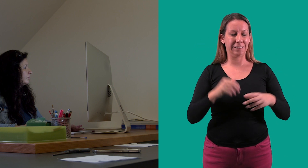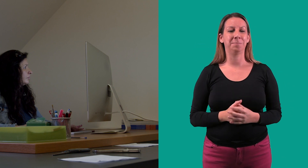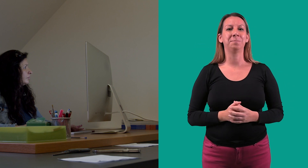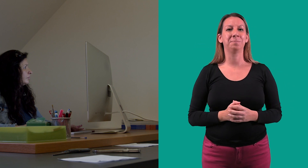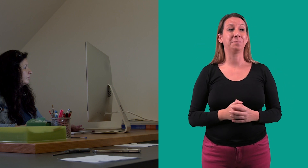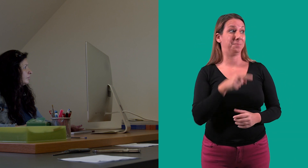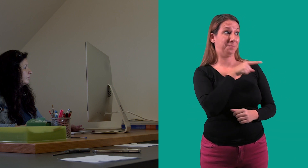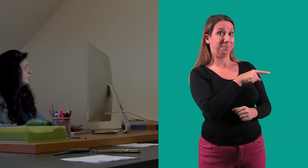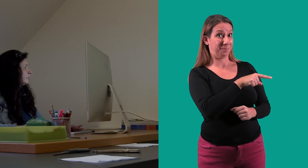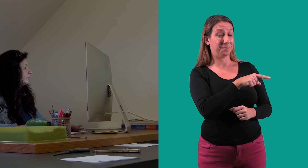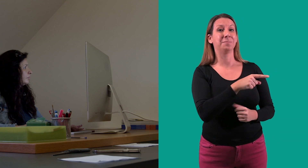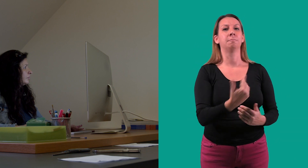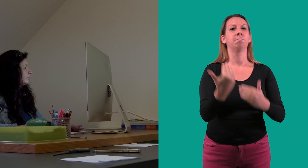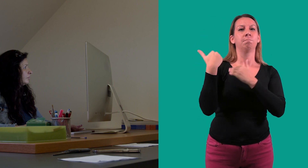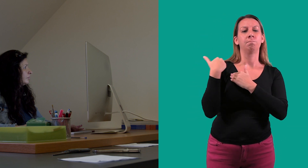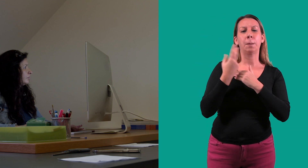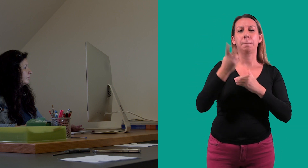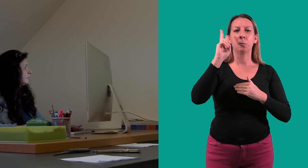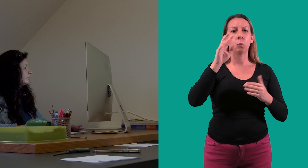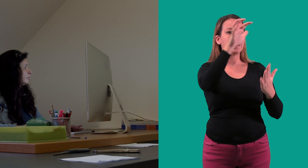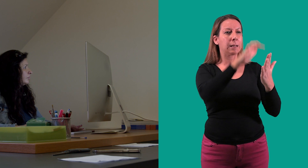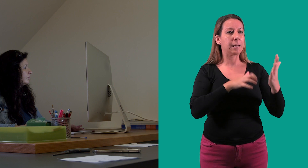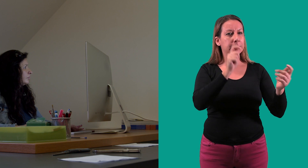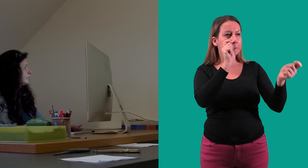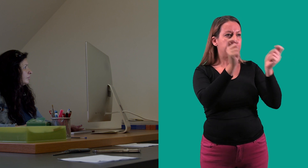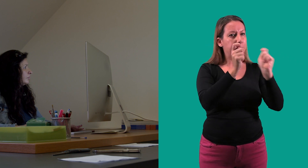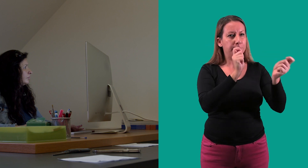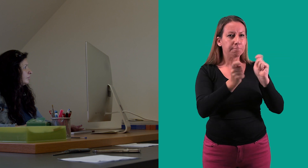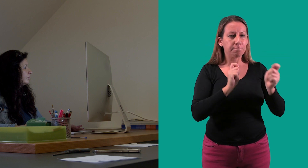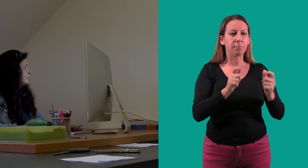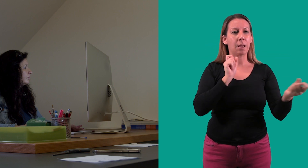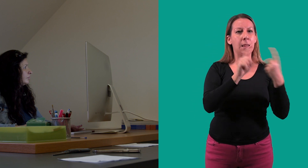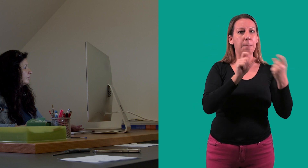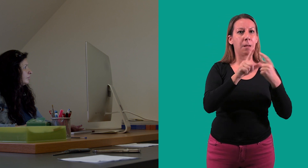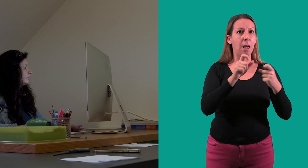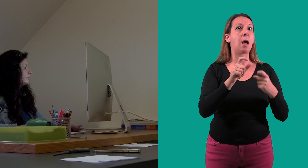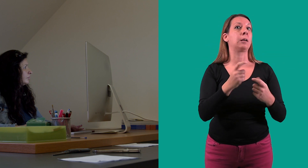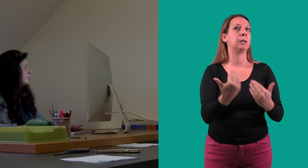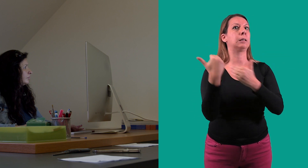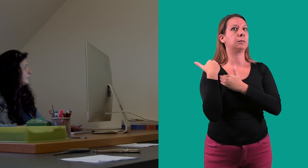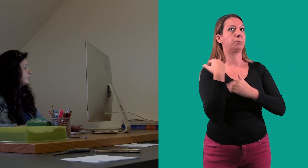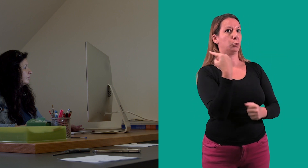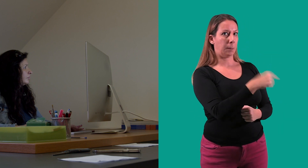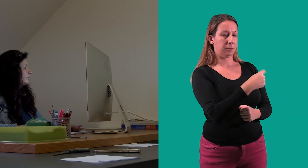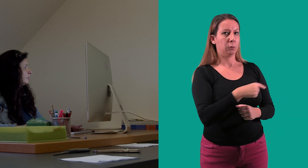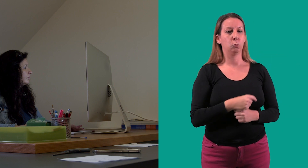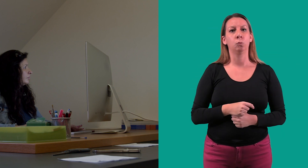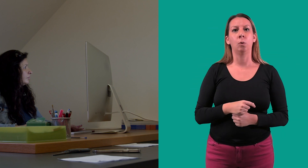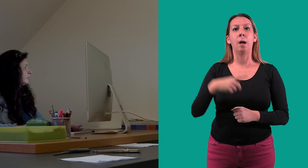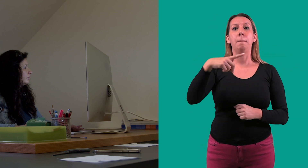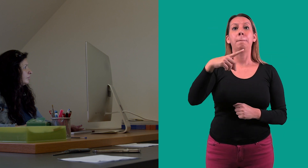L'assistente si occupa anche di modificare i testi e di scrivere le e-mail, il che rappresenta una grande responsabilità.